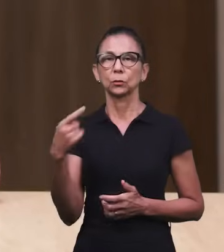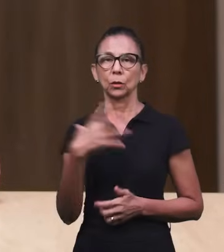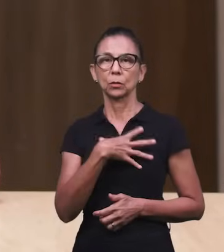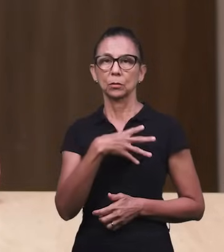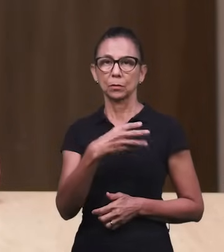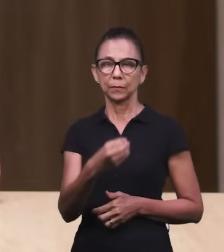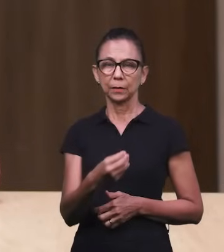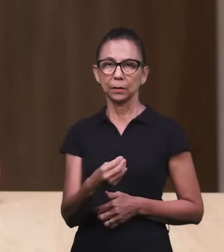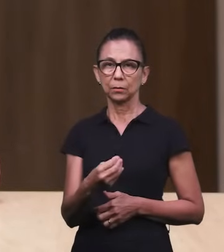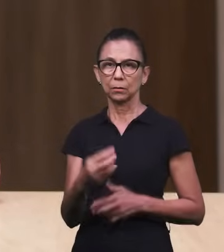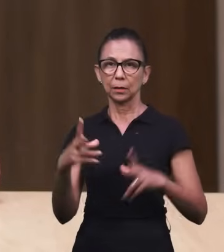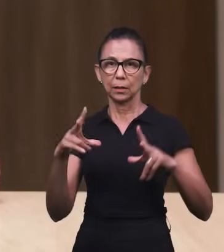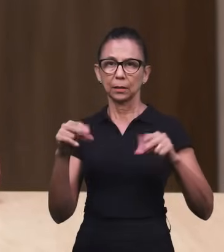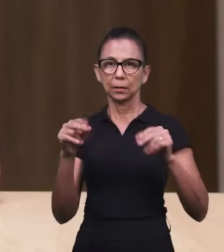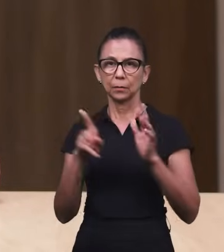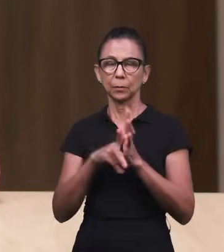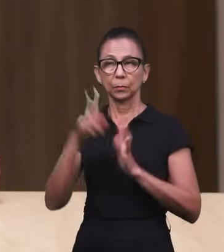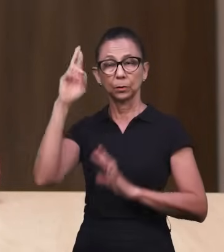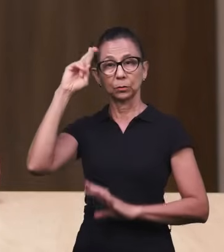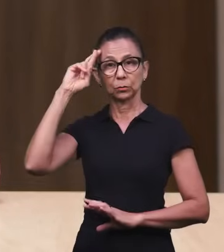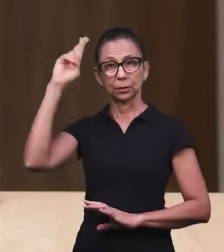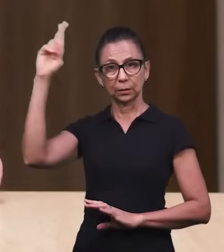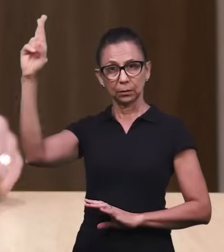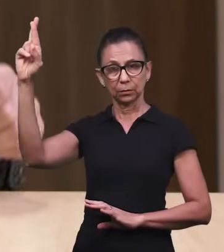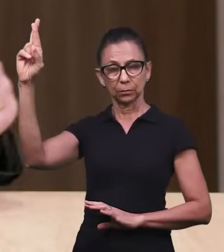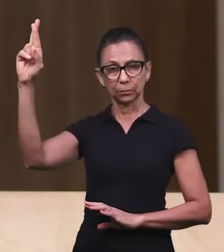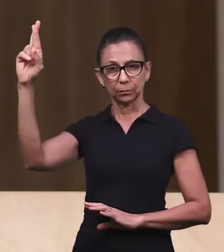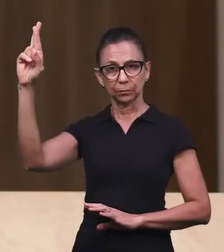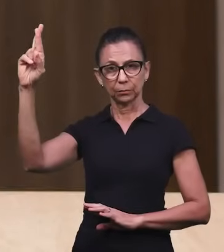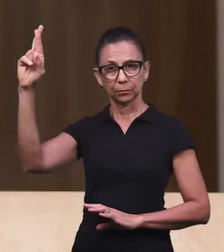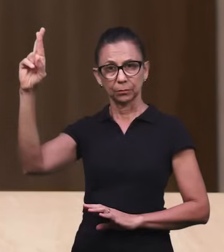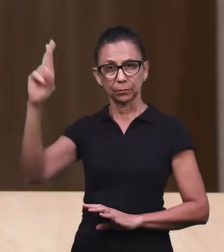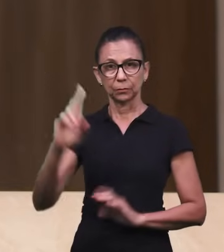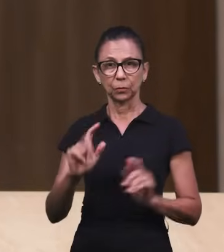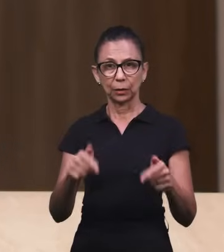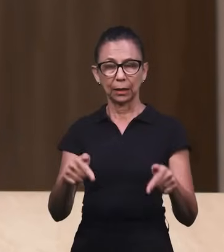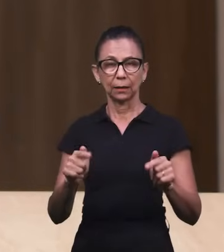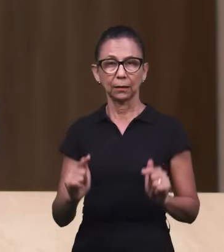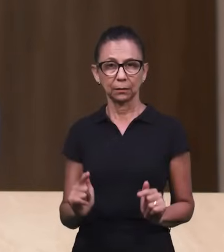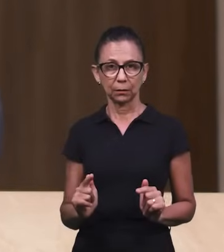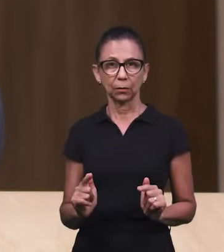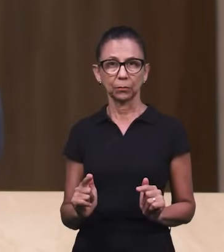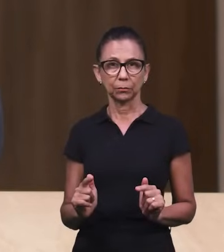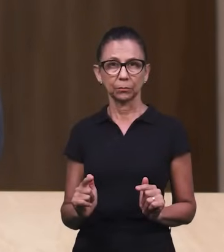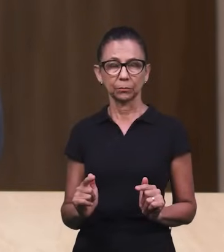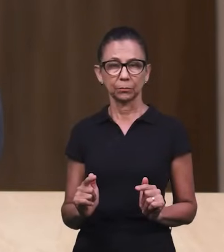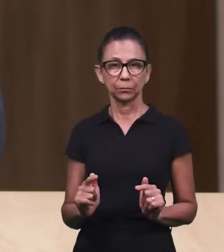do ventre o galardão seja são a nossa herança então qu dizer Deus nos deu ou seja dado por Deus